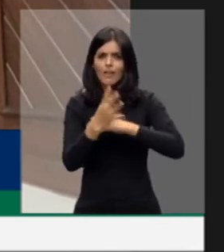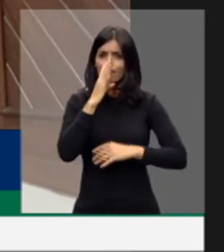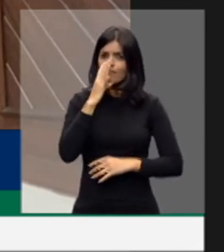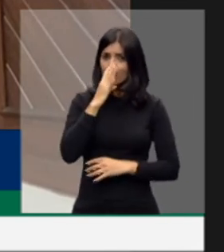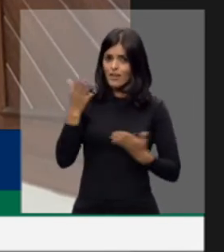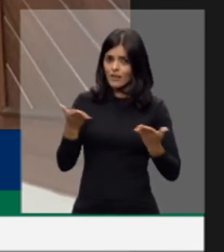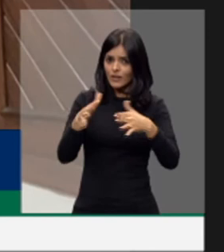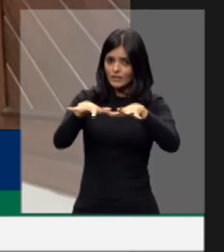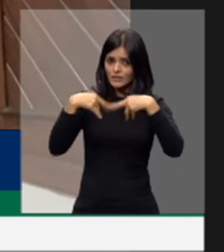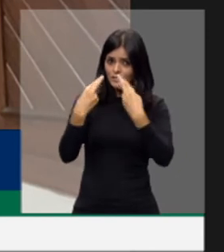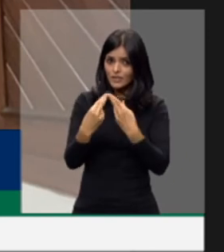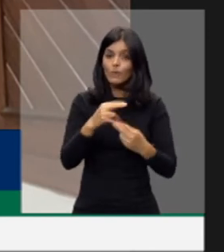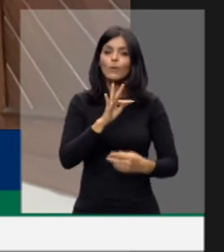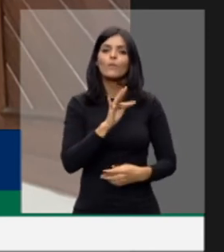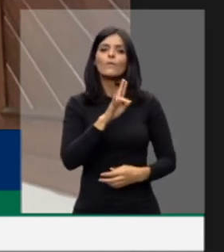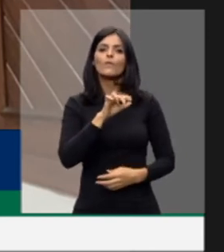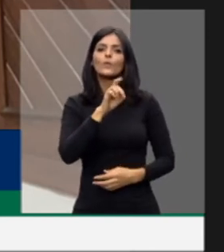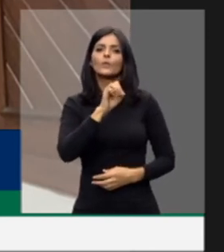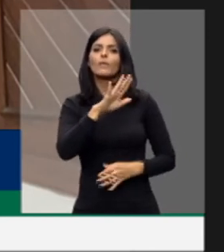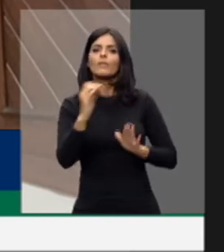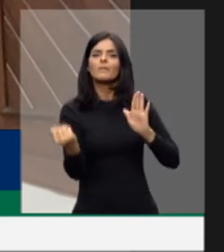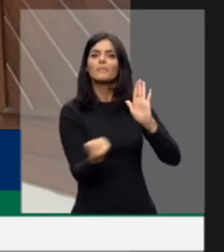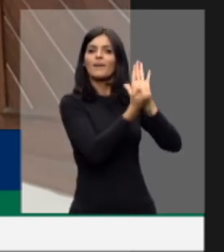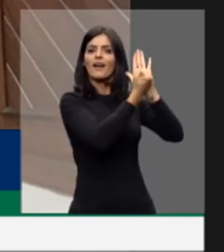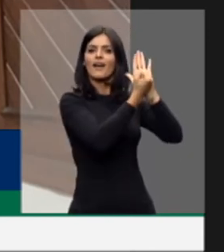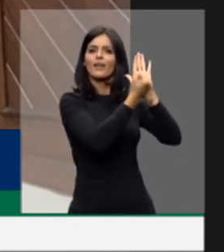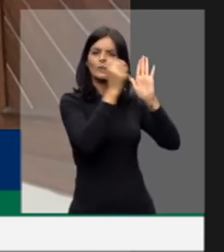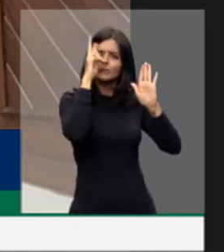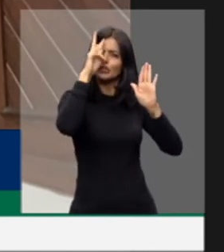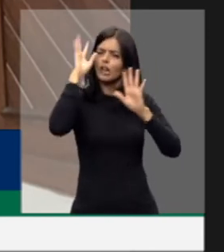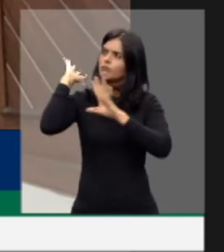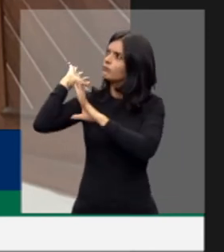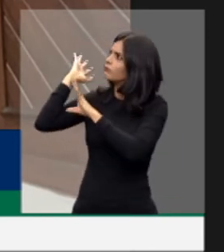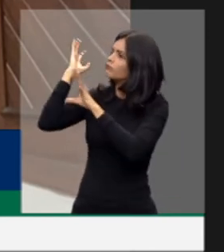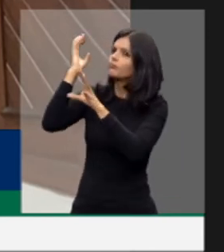ASSISTEM PELA TV CÂMARA, RADIO CÂMARA, REDES SOCIAIS. É UM MARCO NA HISTÓRIA DA EDUCAÇÃO BRASILEIRA. FOI